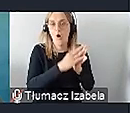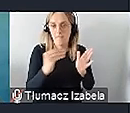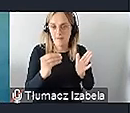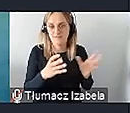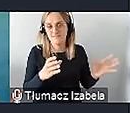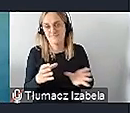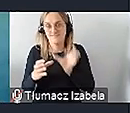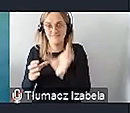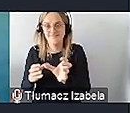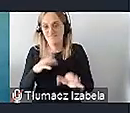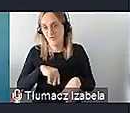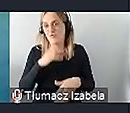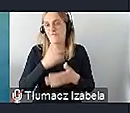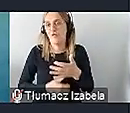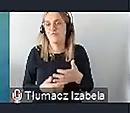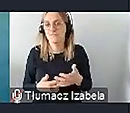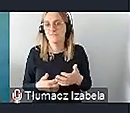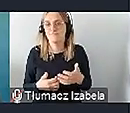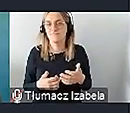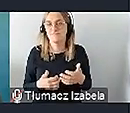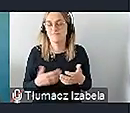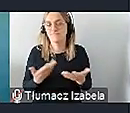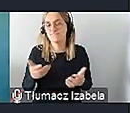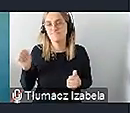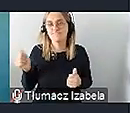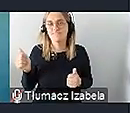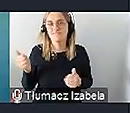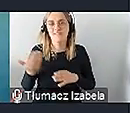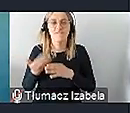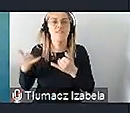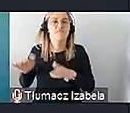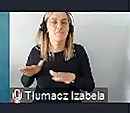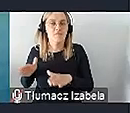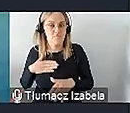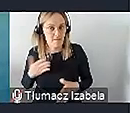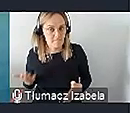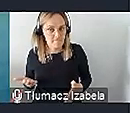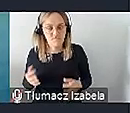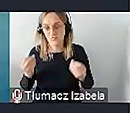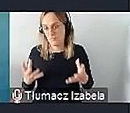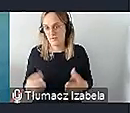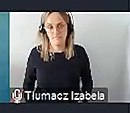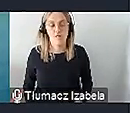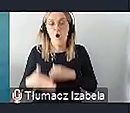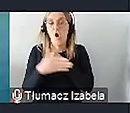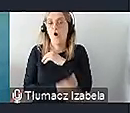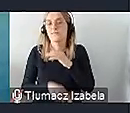Czyli możemy wykorzystać kompetencje, które mamy gdzieś indziej. Super. To ostatni już rysunek.